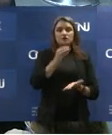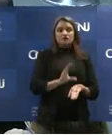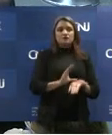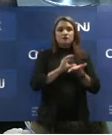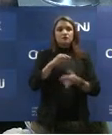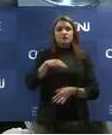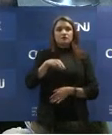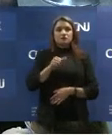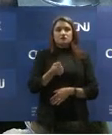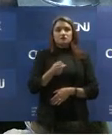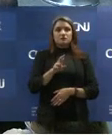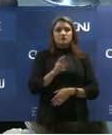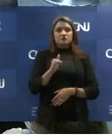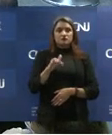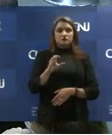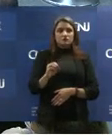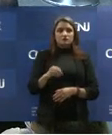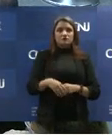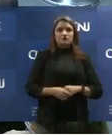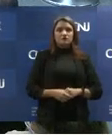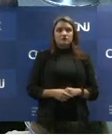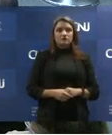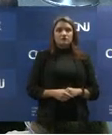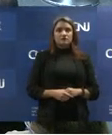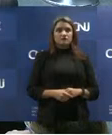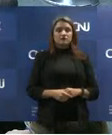Pedindo vênia relatora, senhora corregedora,